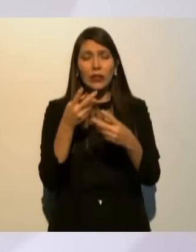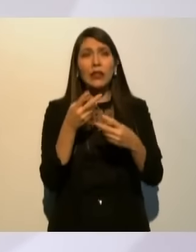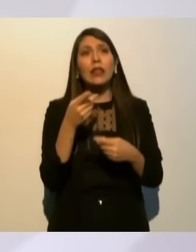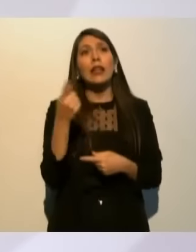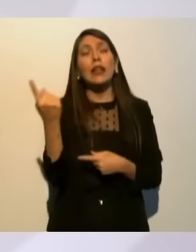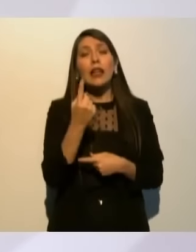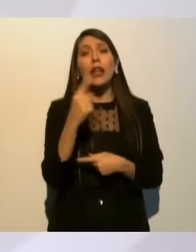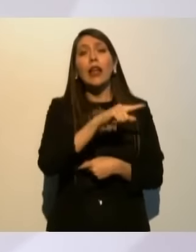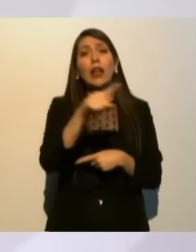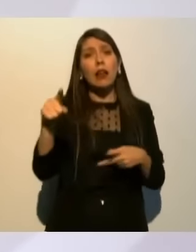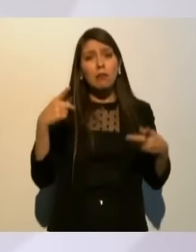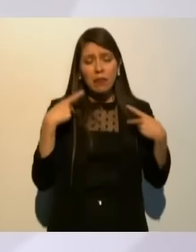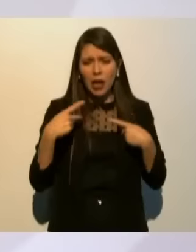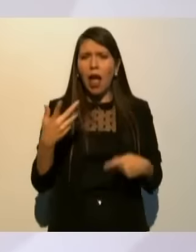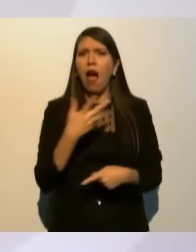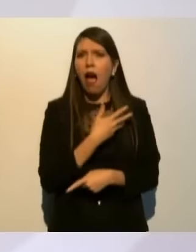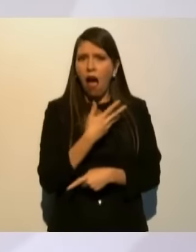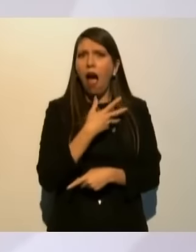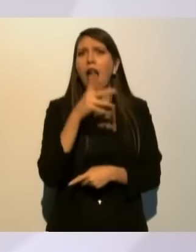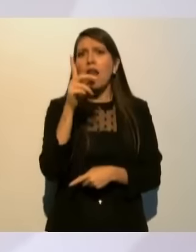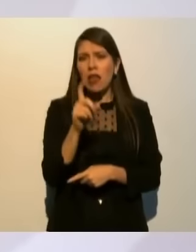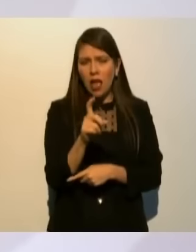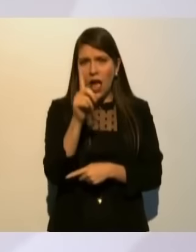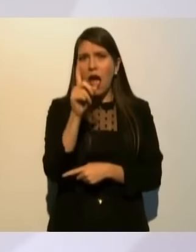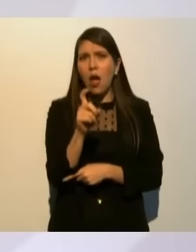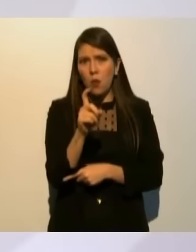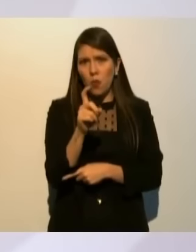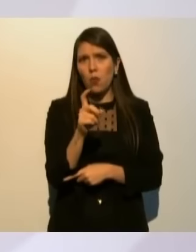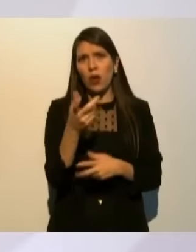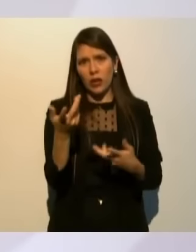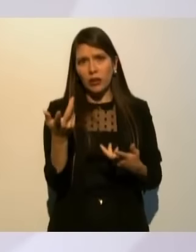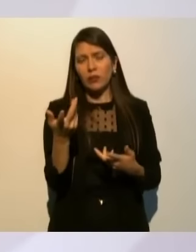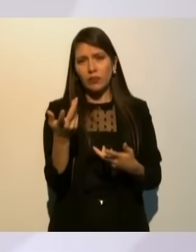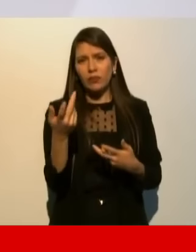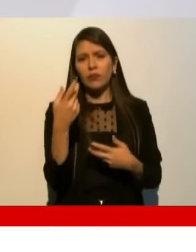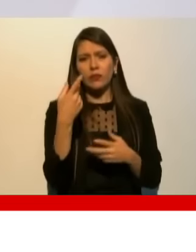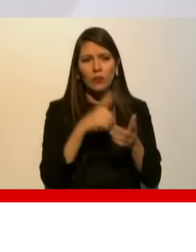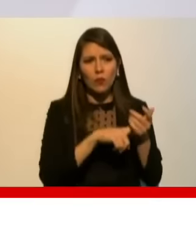casa no hay nada más gratificante que llevarle agua a la gente que más lo